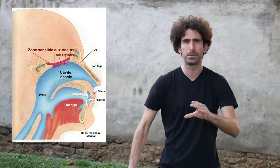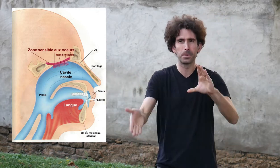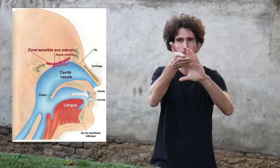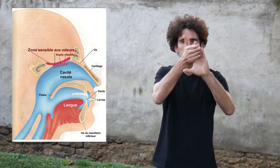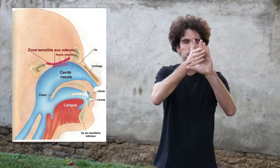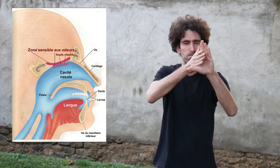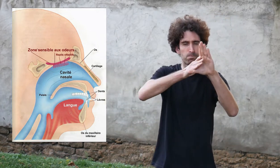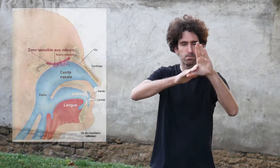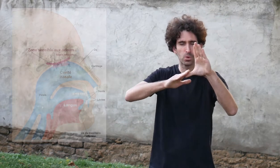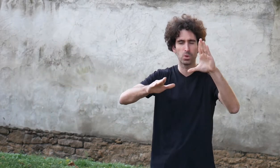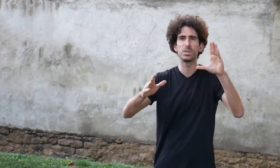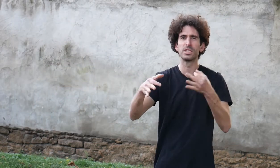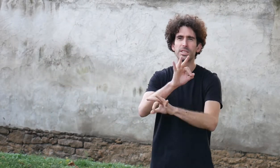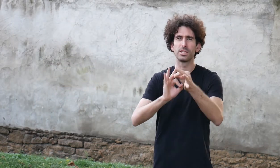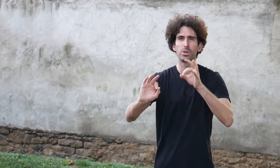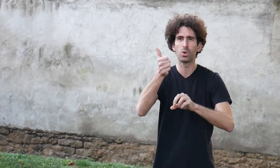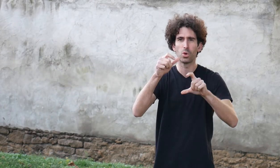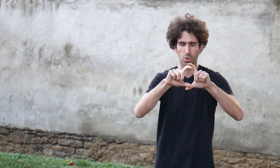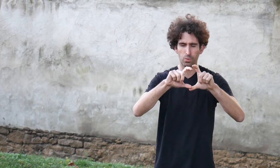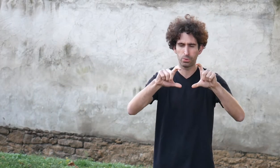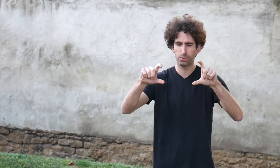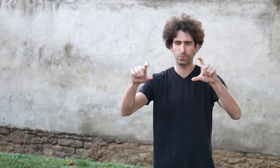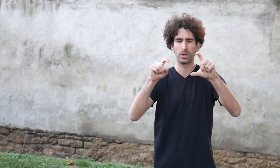La muqueuse de la cavité nasale est constituée d'une couche de cellules.